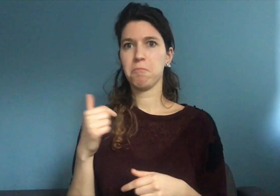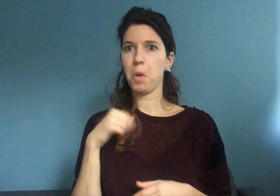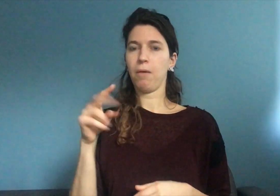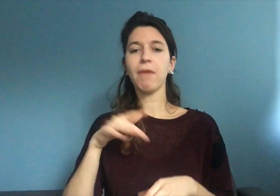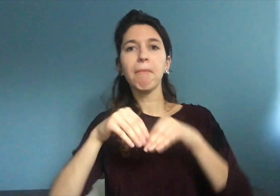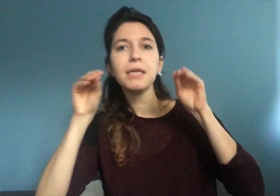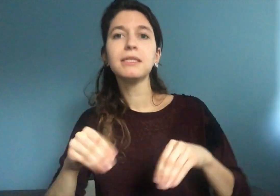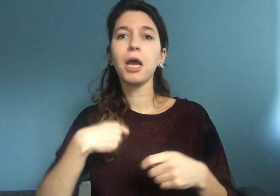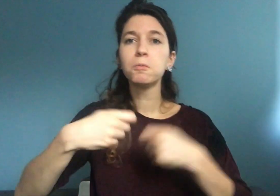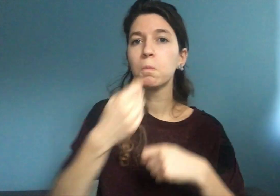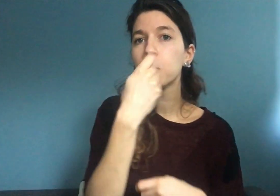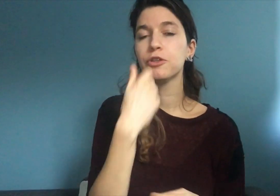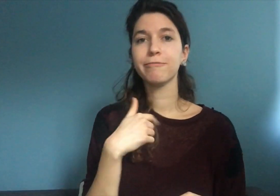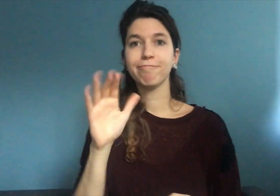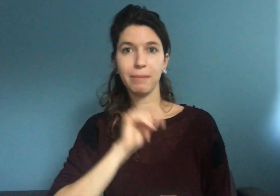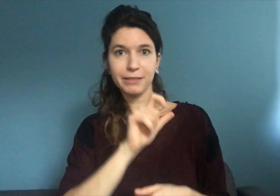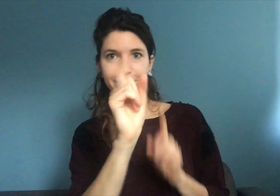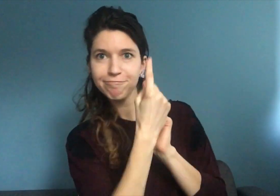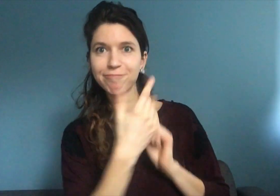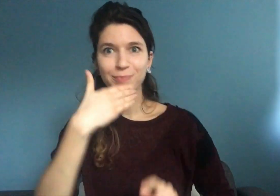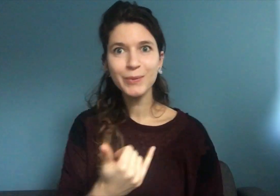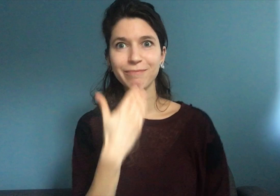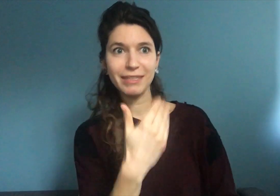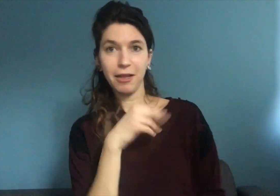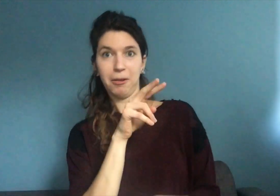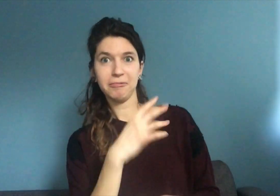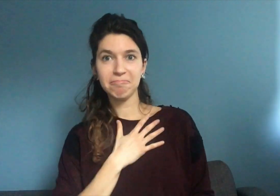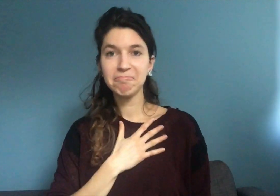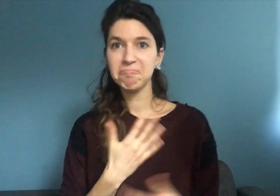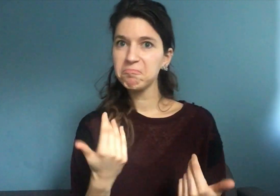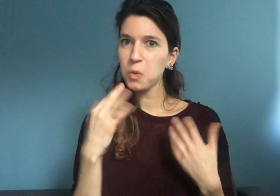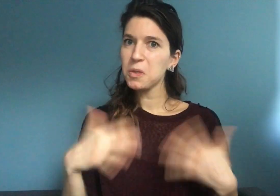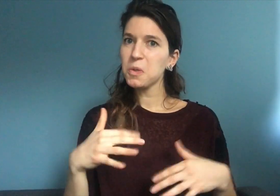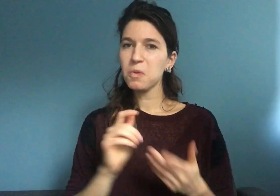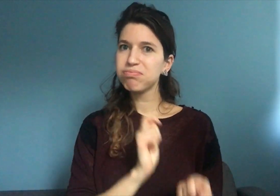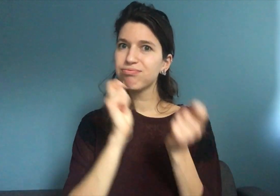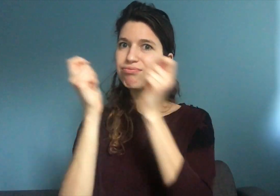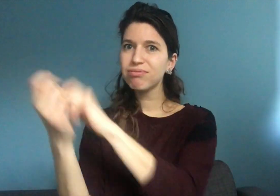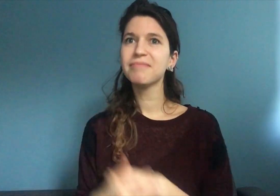Parfois, quand je vais acheter à manger, la vendeuse me signe, c’est agréable! Quelle évolution!